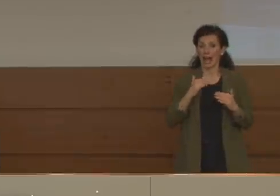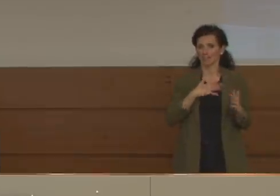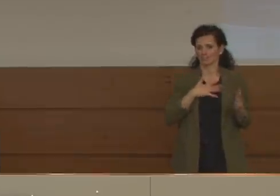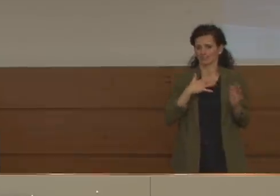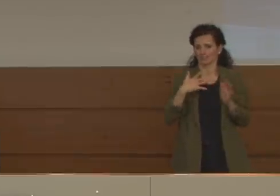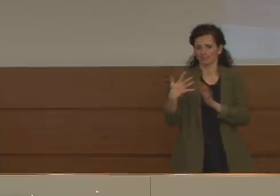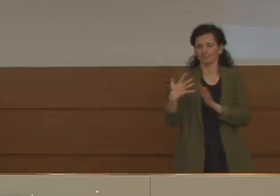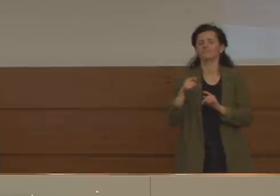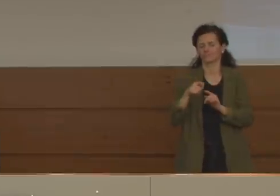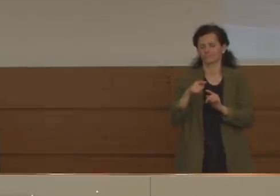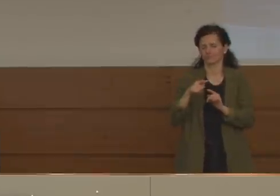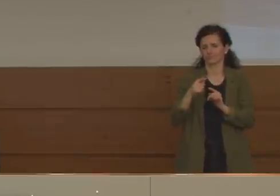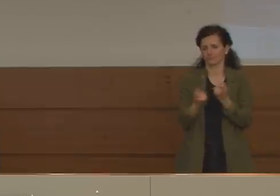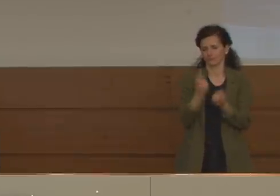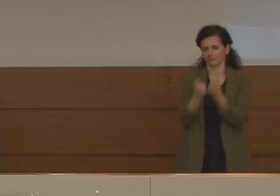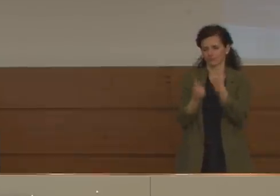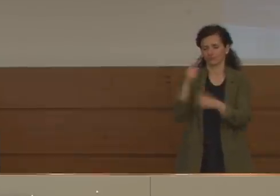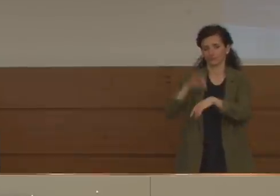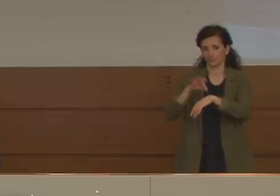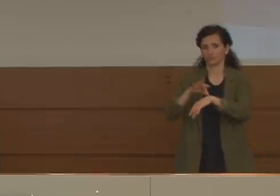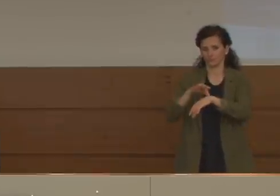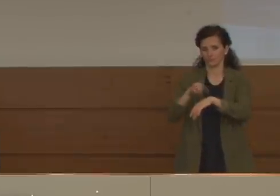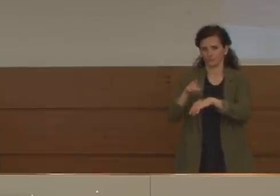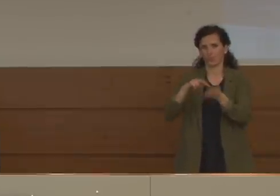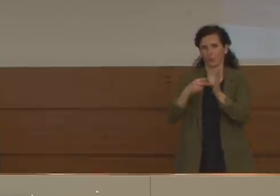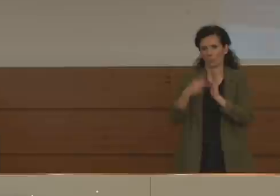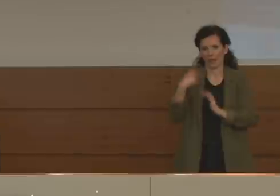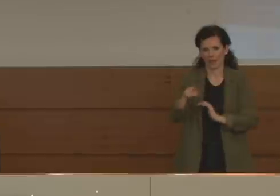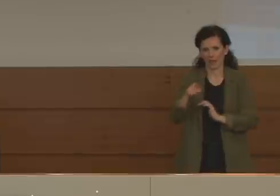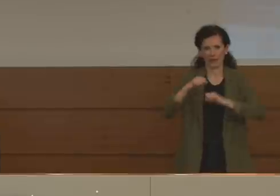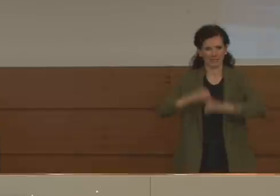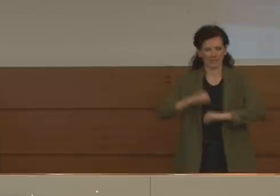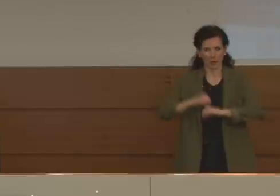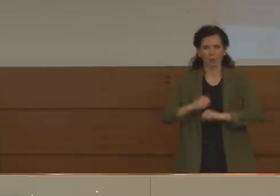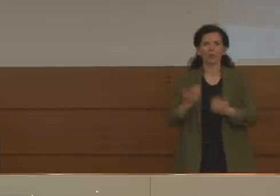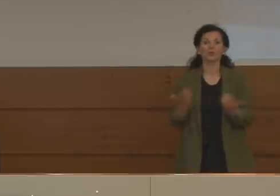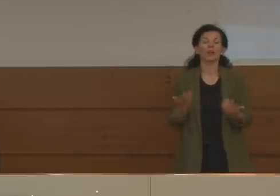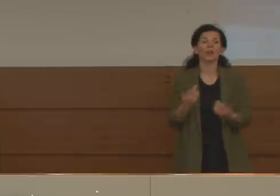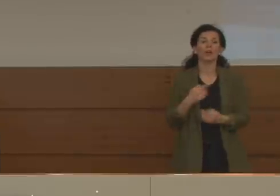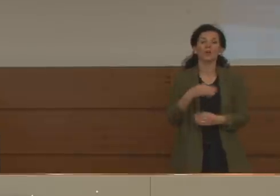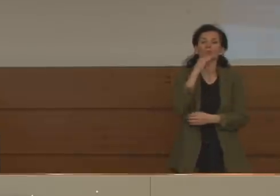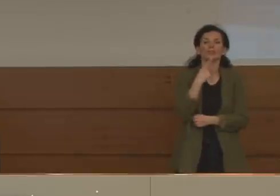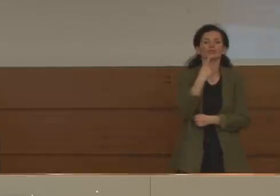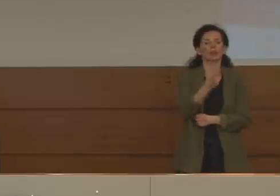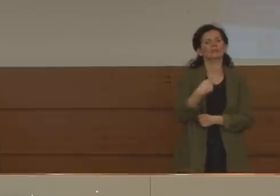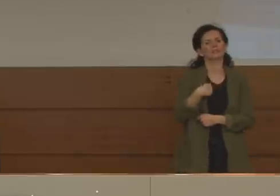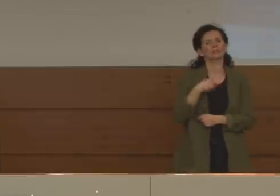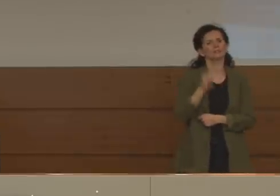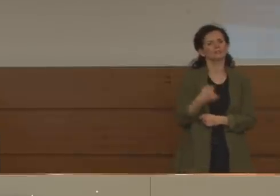tanto quello di dire ce l'ho e quindi che cosa succede. Il problema è di gestirle bene.